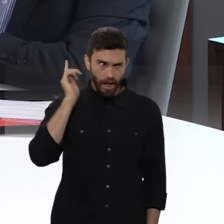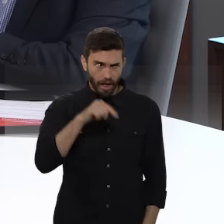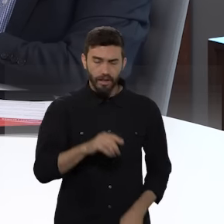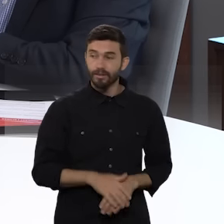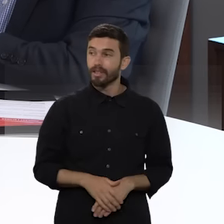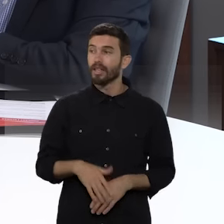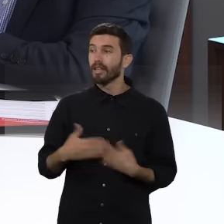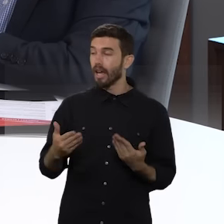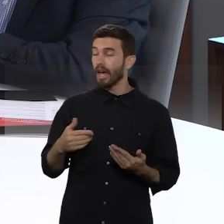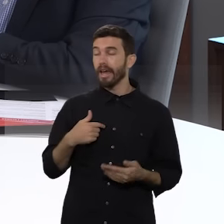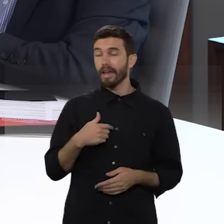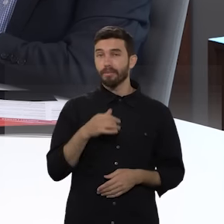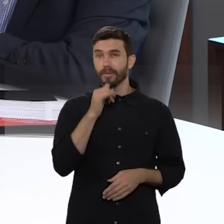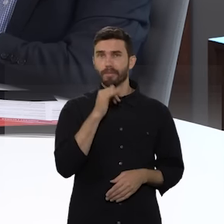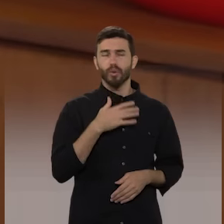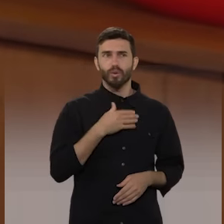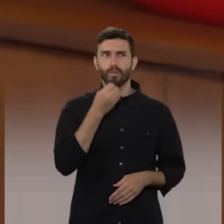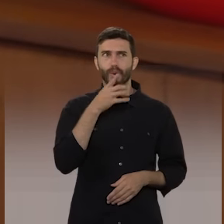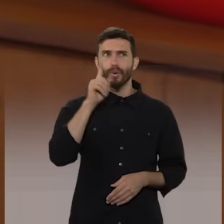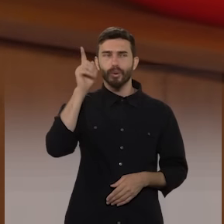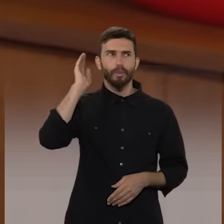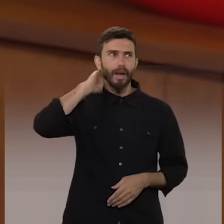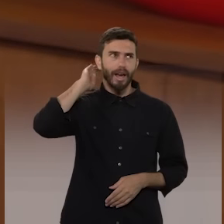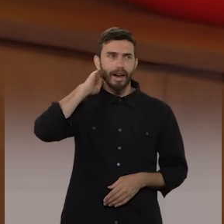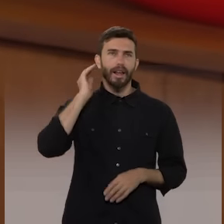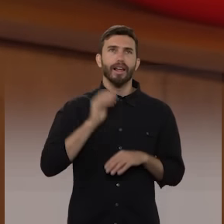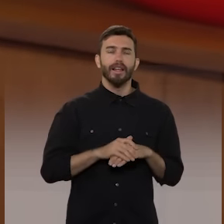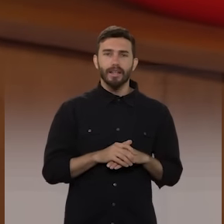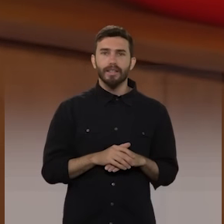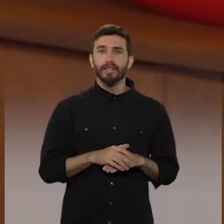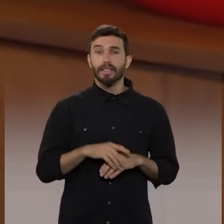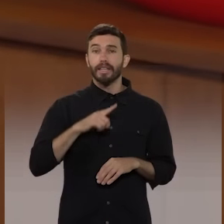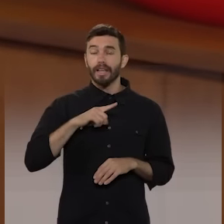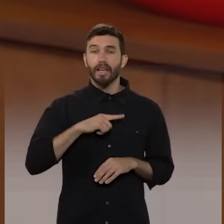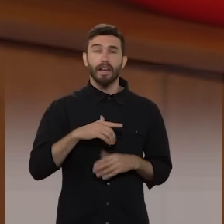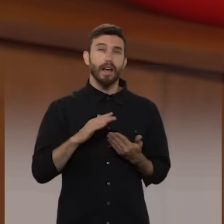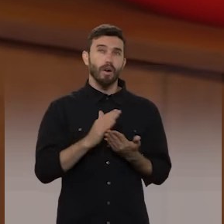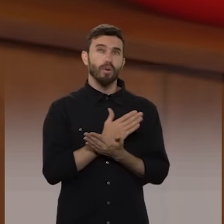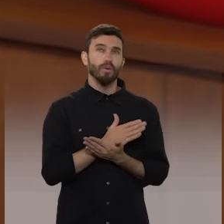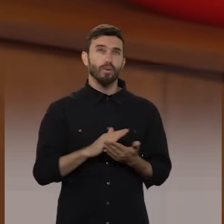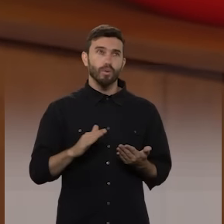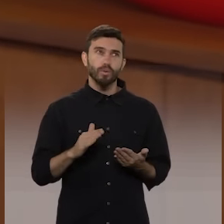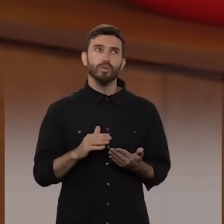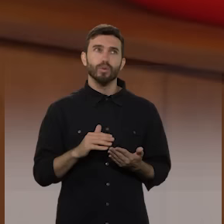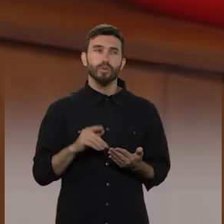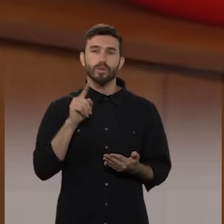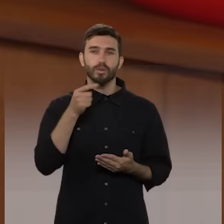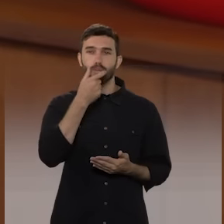regional do Pará, muito rica. Eu gosto muito da música regional do Pará, existem alguns grandes